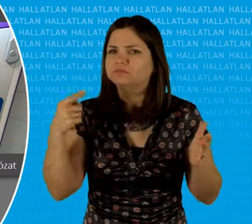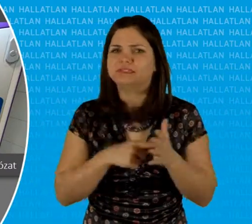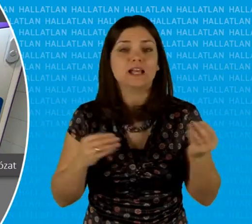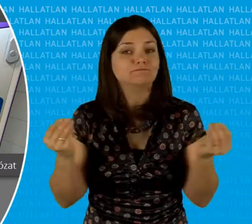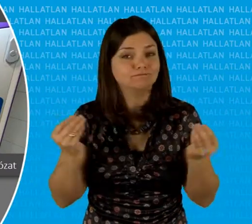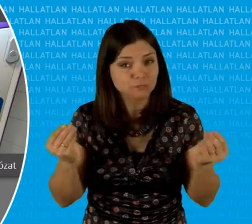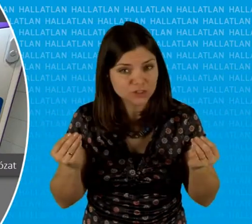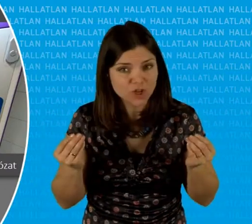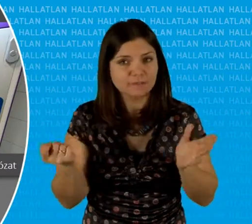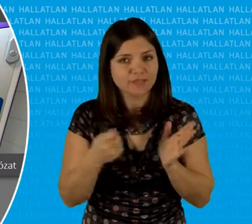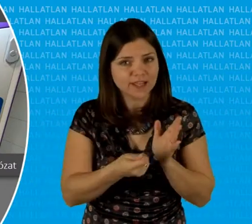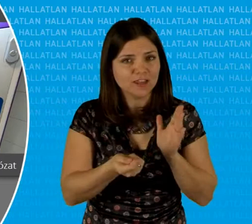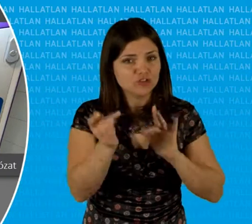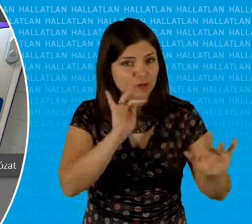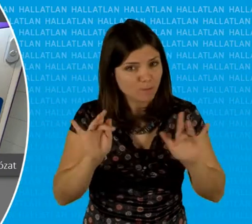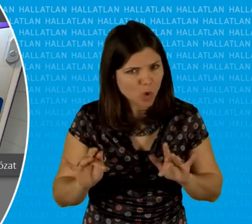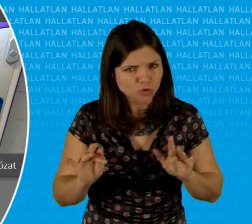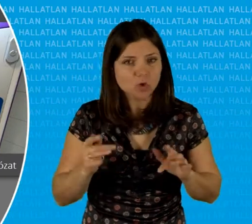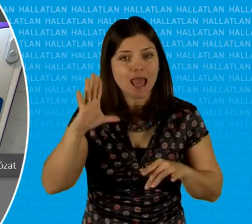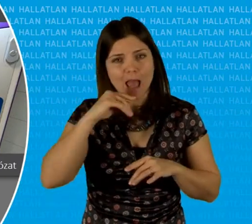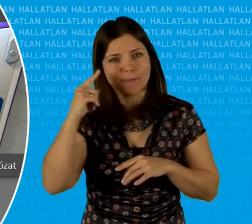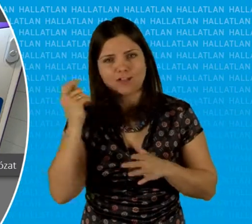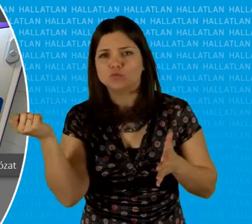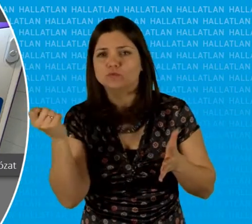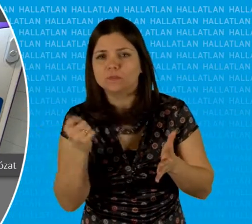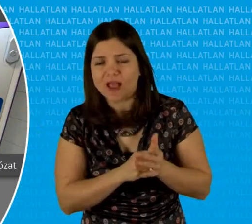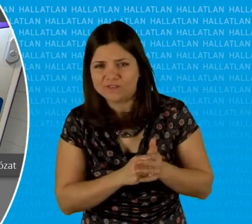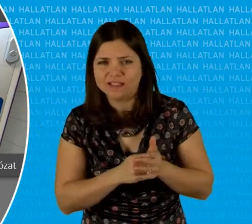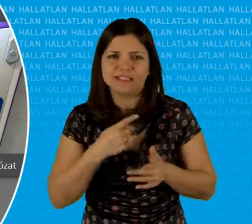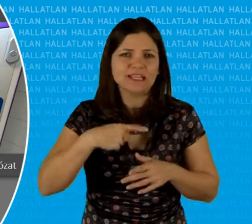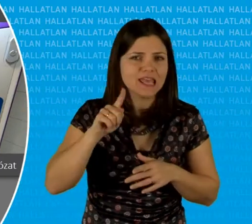Cél, hogy minden értékesítési ponton,